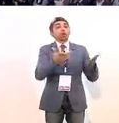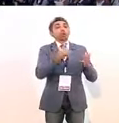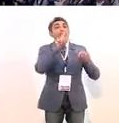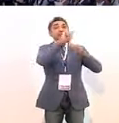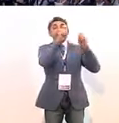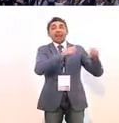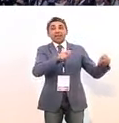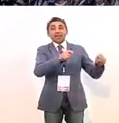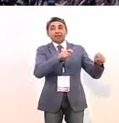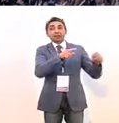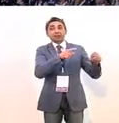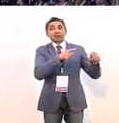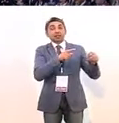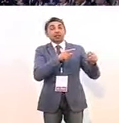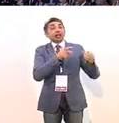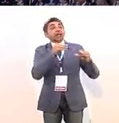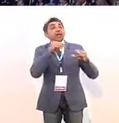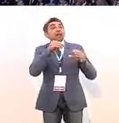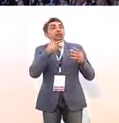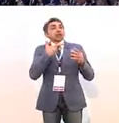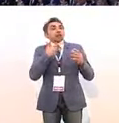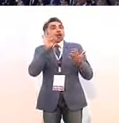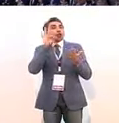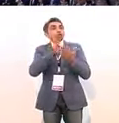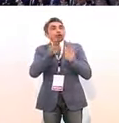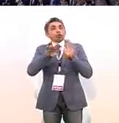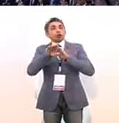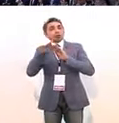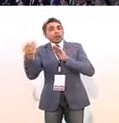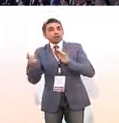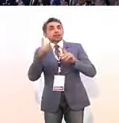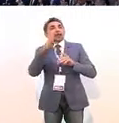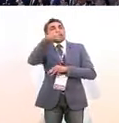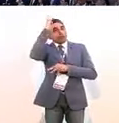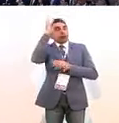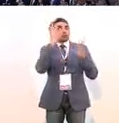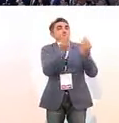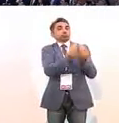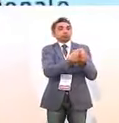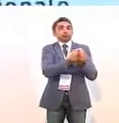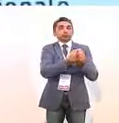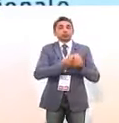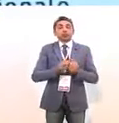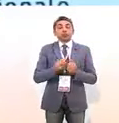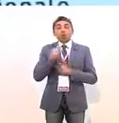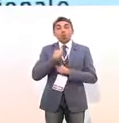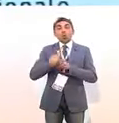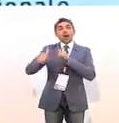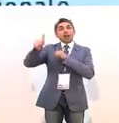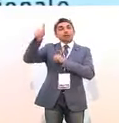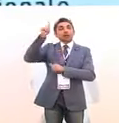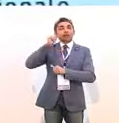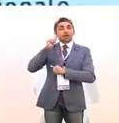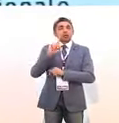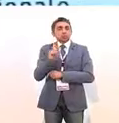a sé il centrodestra e Berlusconi. Un anno fa nessuno avrebbe creduto all’ipotesi che